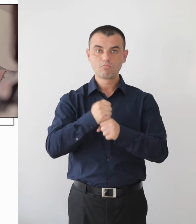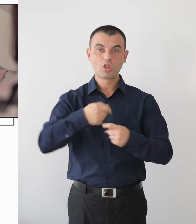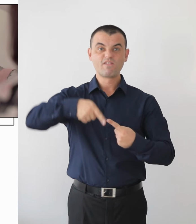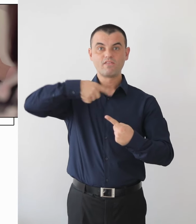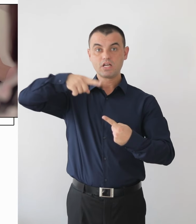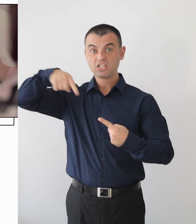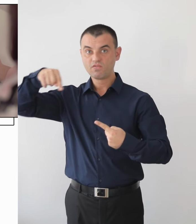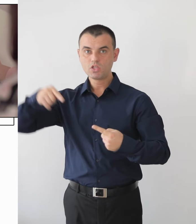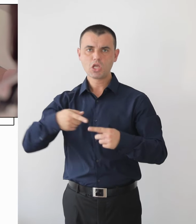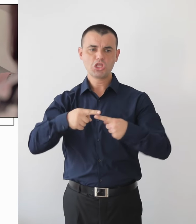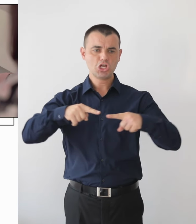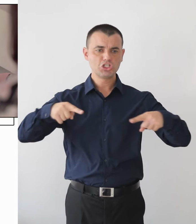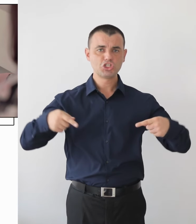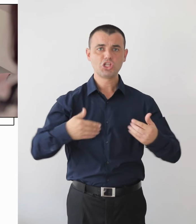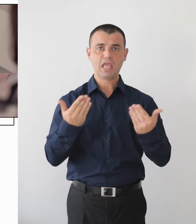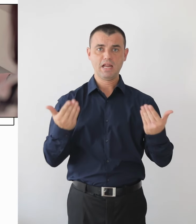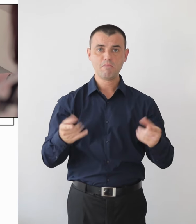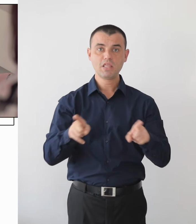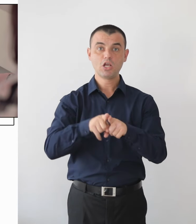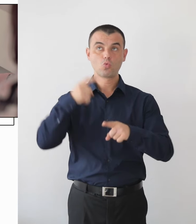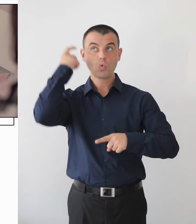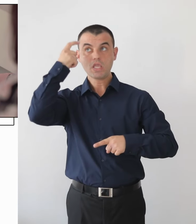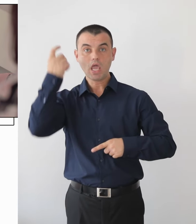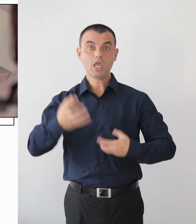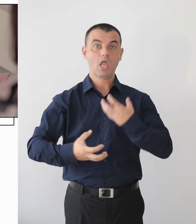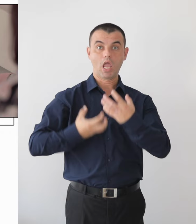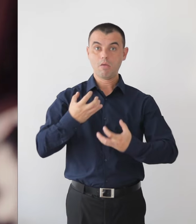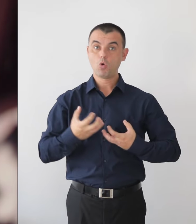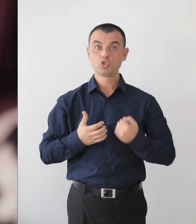Винаги работете в посока подобряване на всеки елемент от сток фотографията, като например: идеи